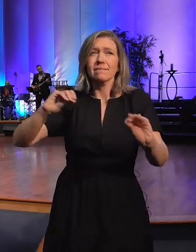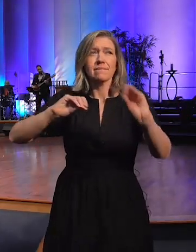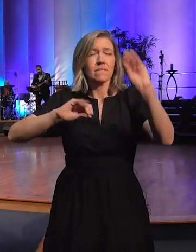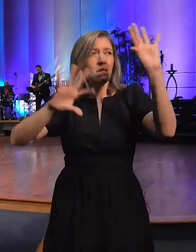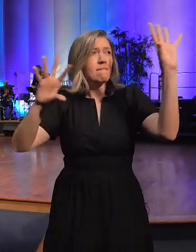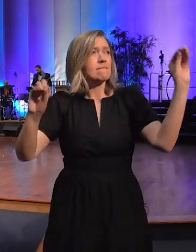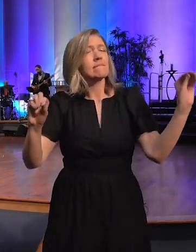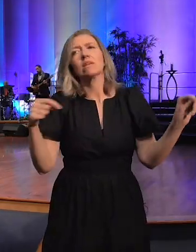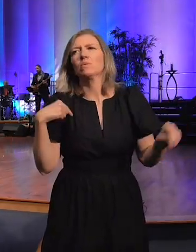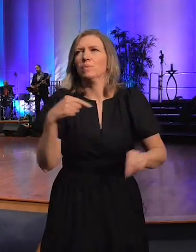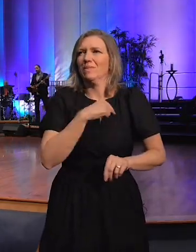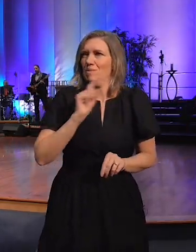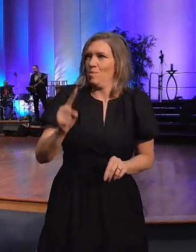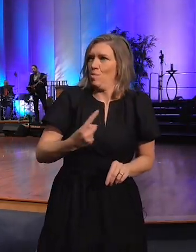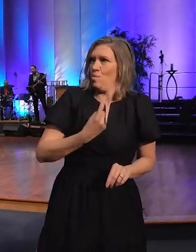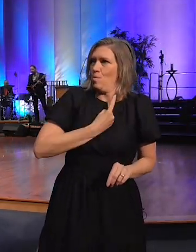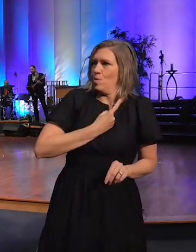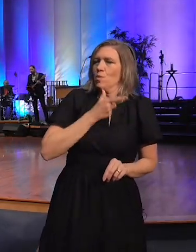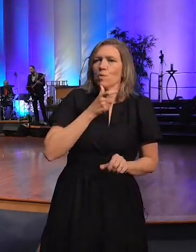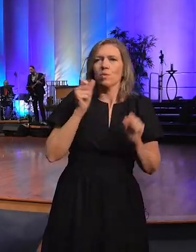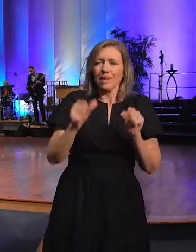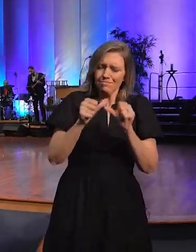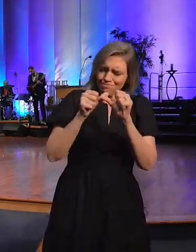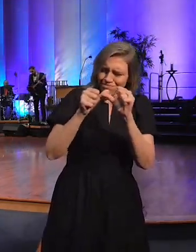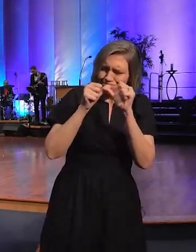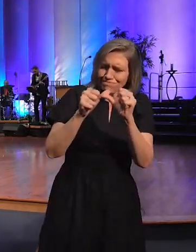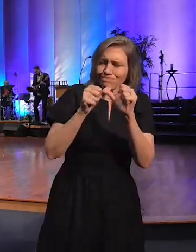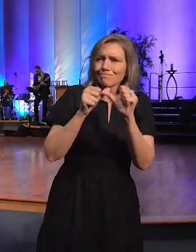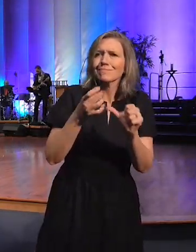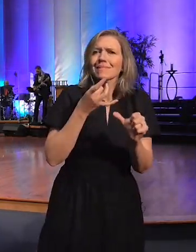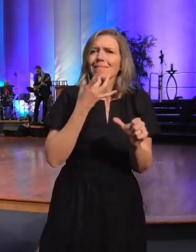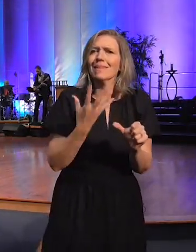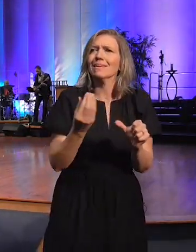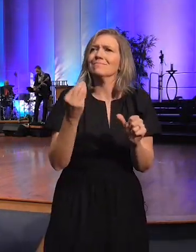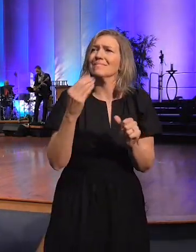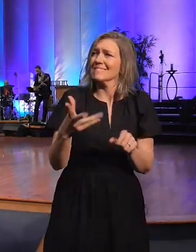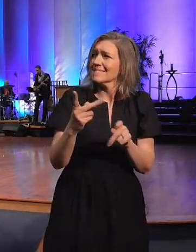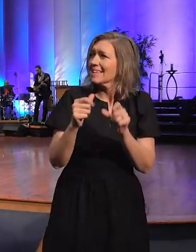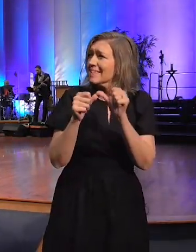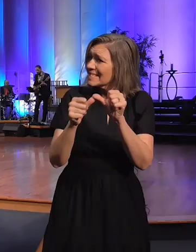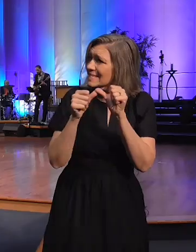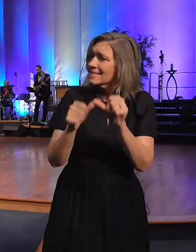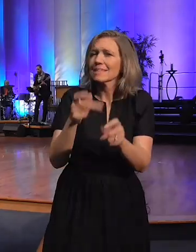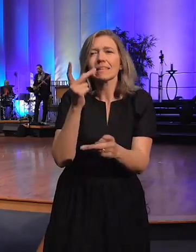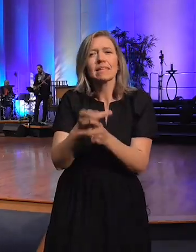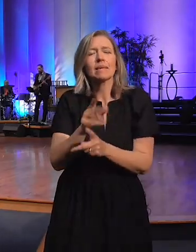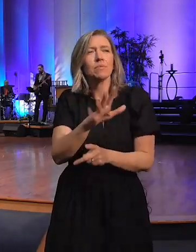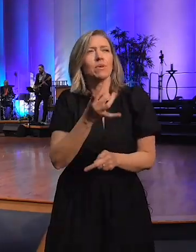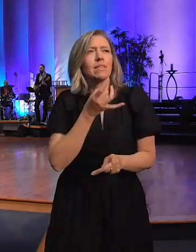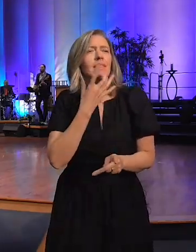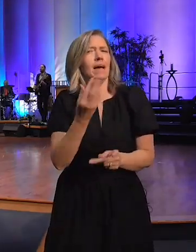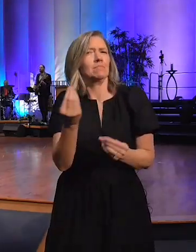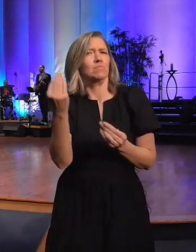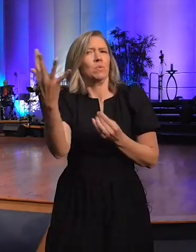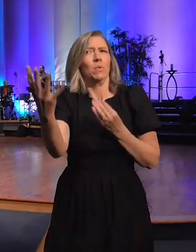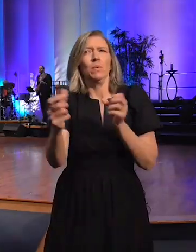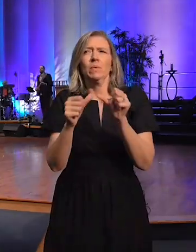que podemos mantenerlas encendidas oh sí, mantén tu luz encendida mantén tu luz encendida oh Levanta la cabeza